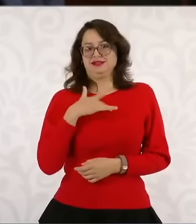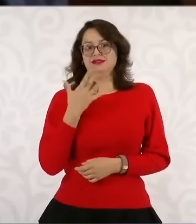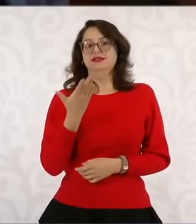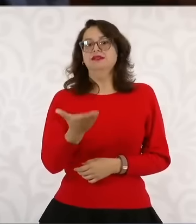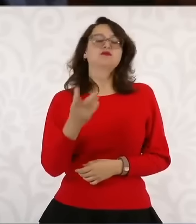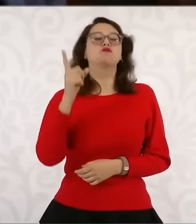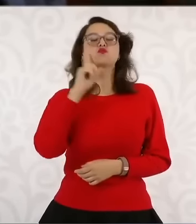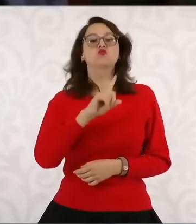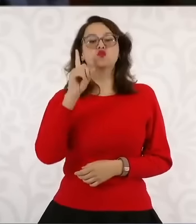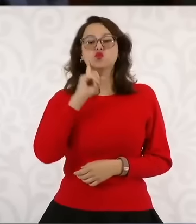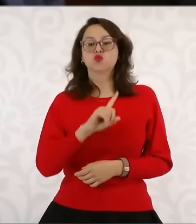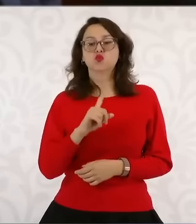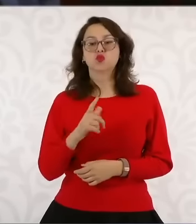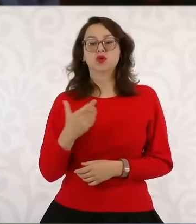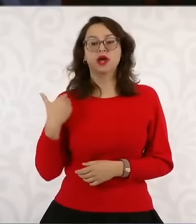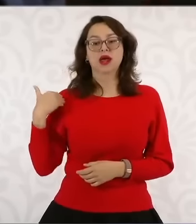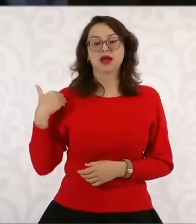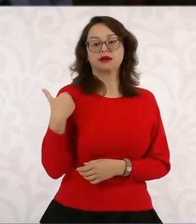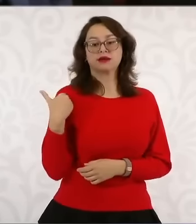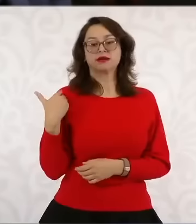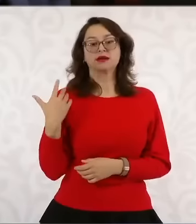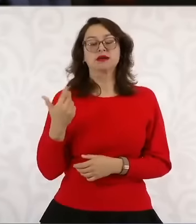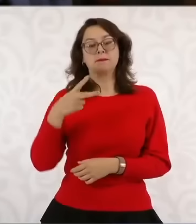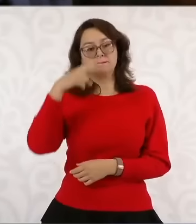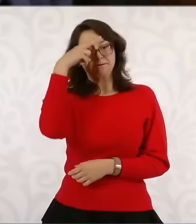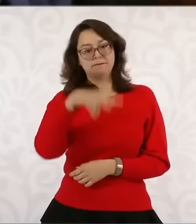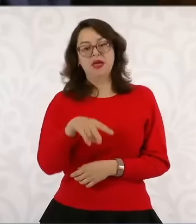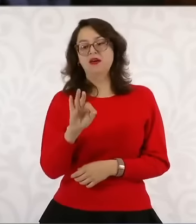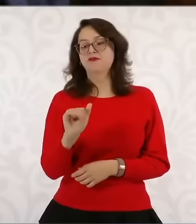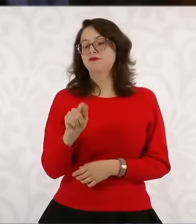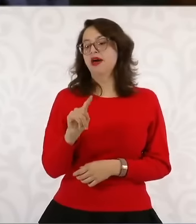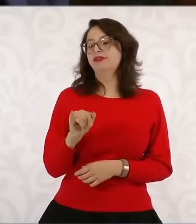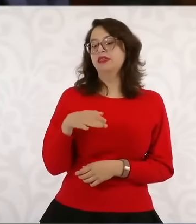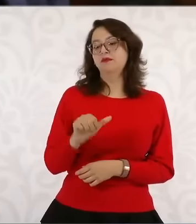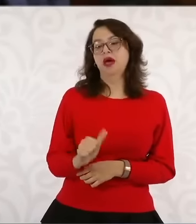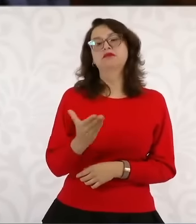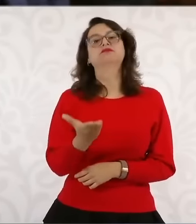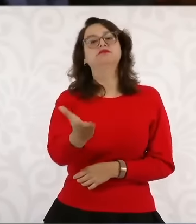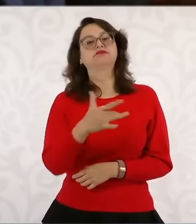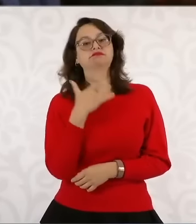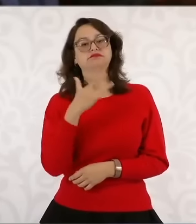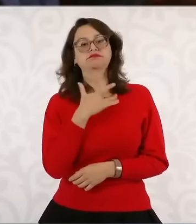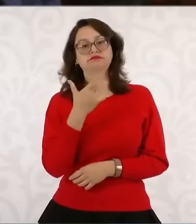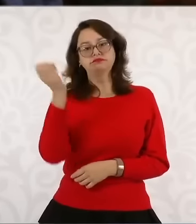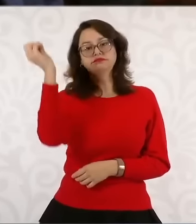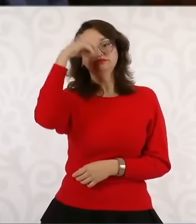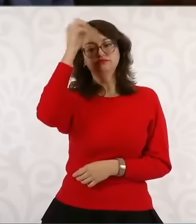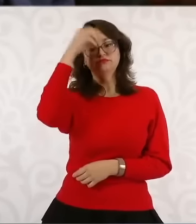mexicana eh Fátima Bosch? E, ¿qué opina, presidenta? Ayer también se presentaba este